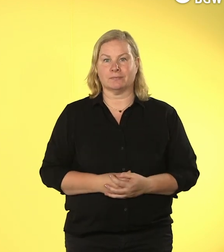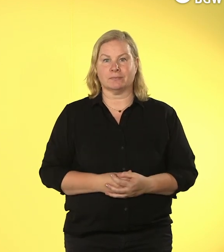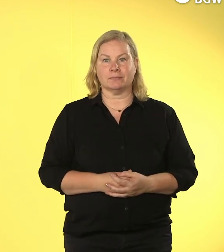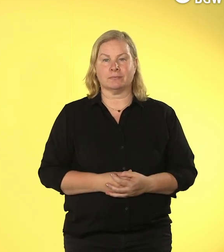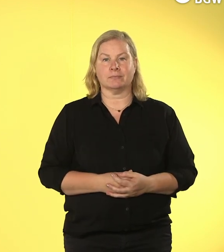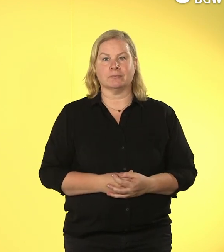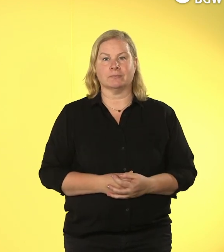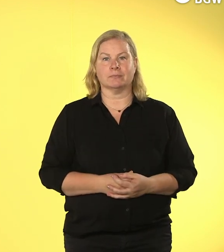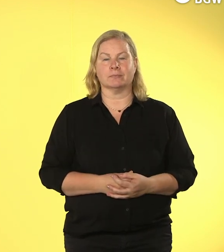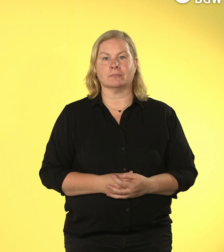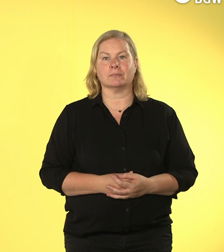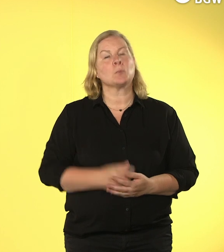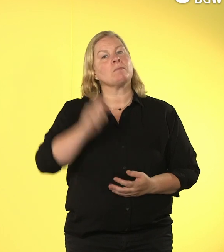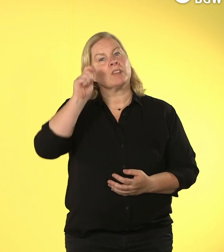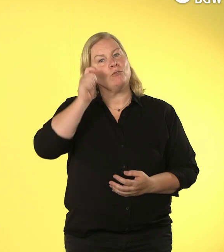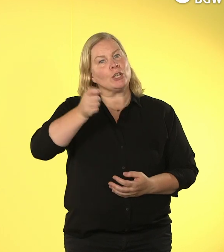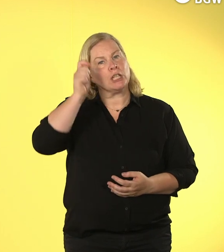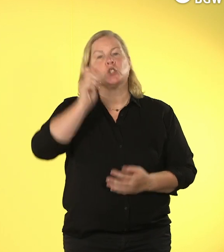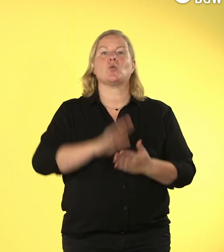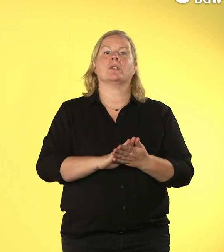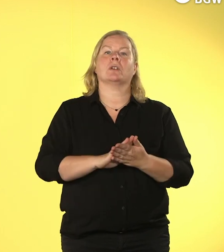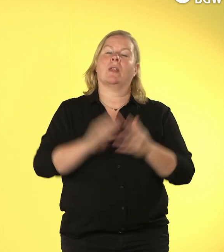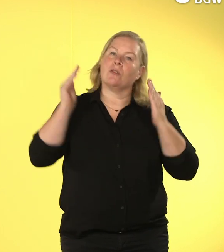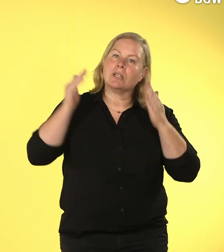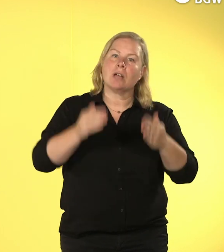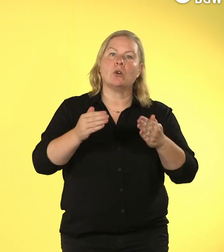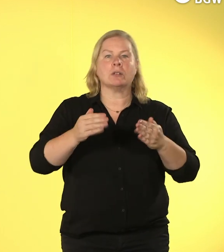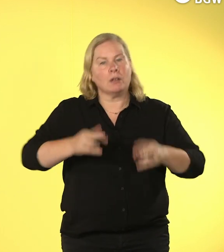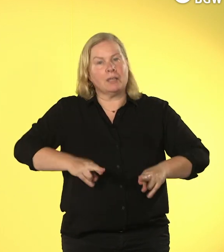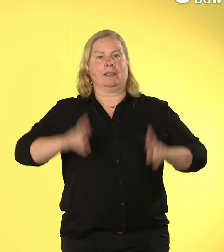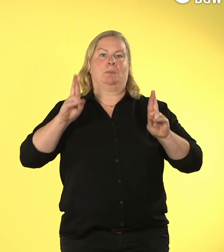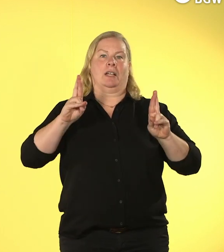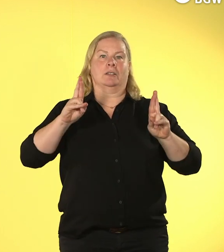Wertschätzung, Vertrauen und Respekt - das sind die drei Grundpfeiler einer guten Führung.